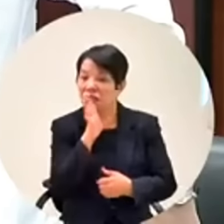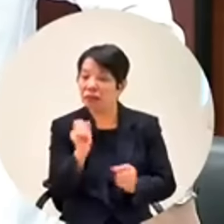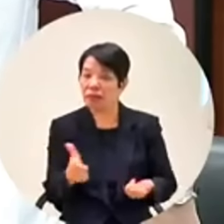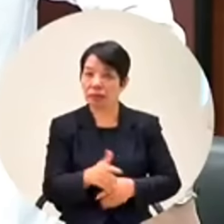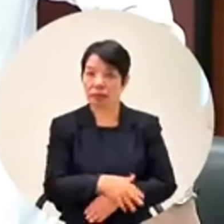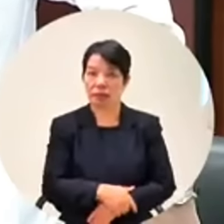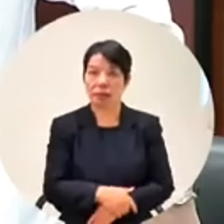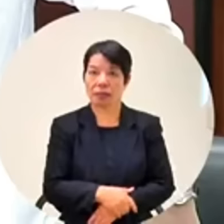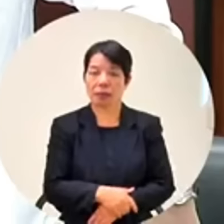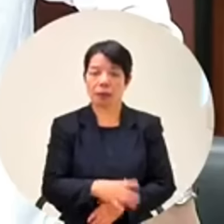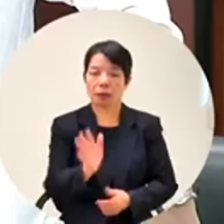什麼態度啊